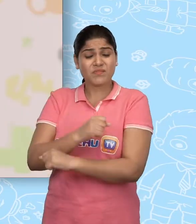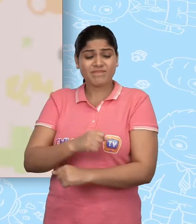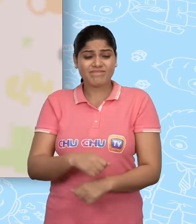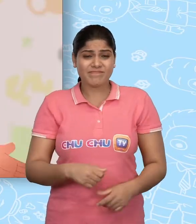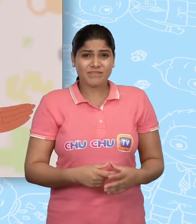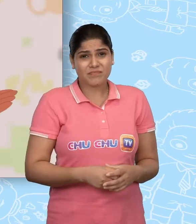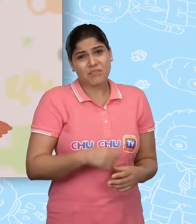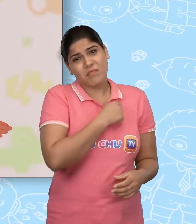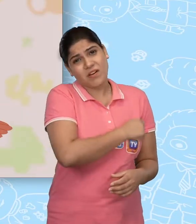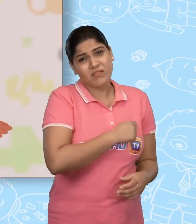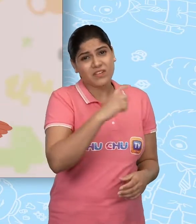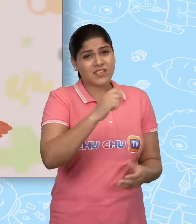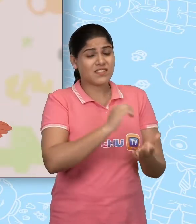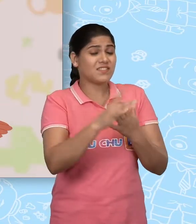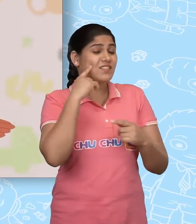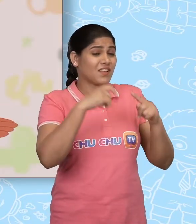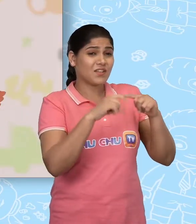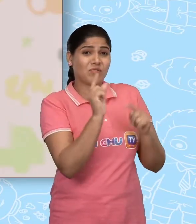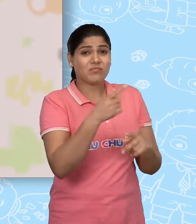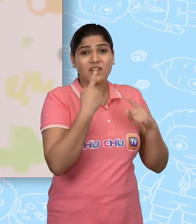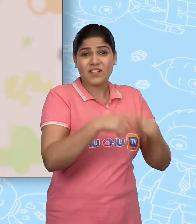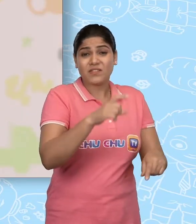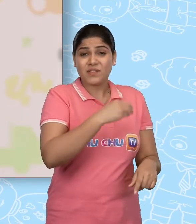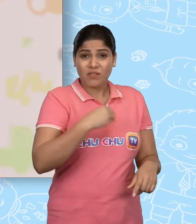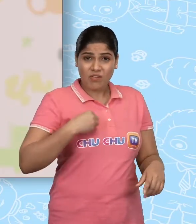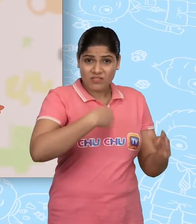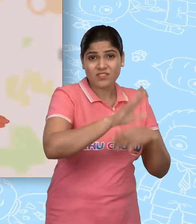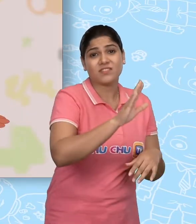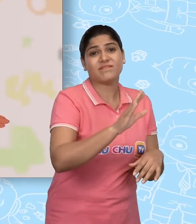मुझे इस बात के लिए मांफ करना Chiku पर तुम्हे doctor के पास जाना ही पड़ेगा